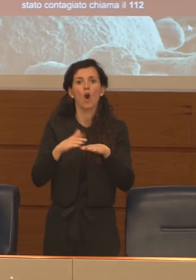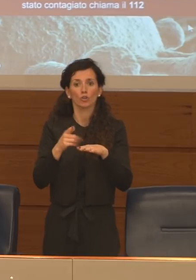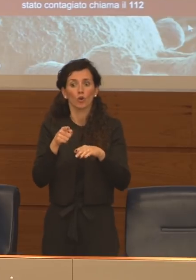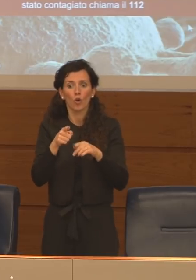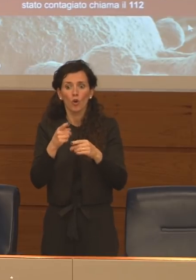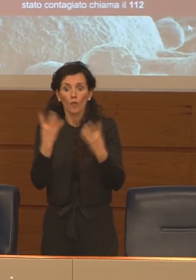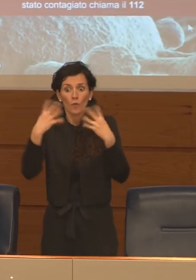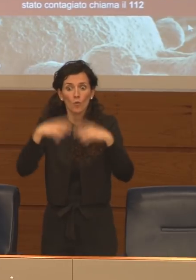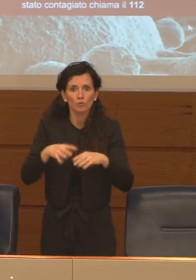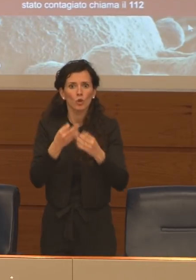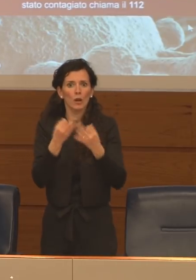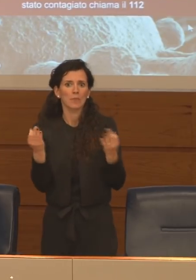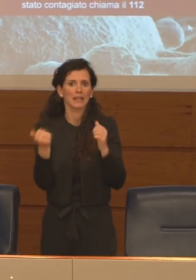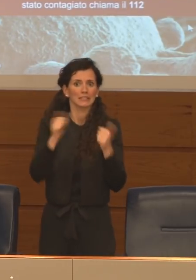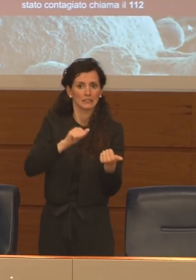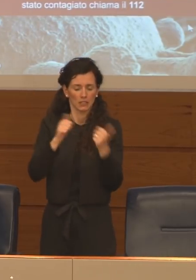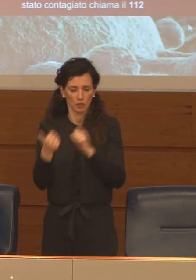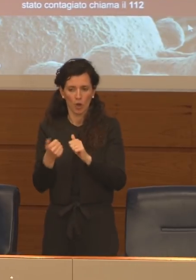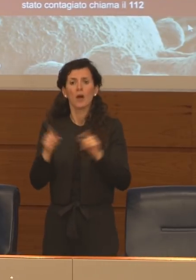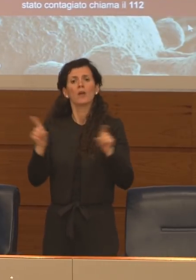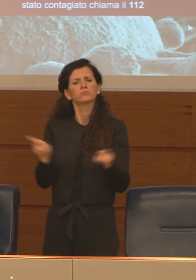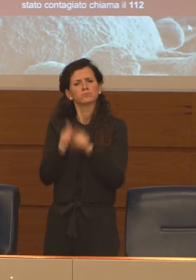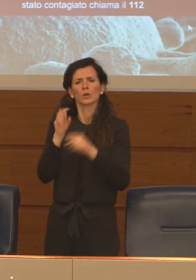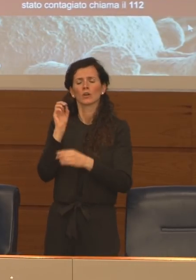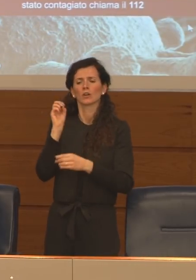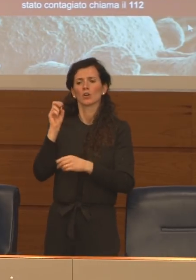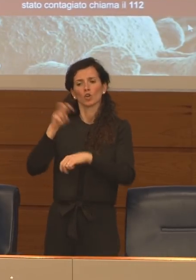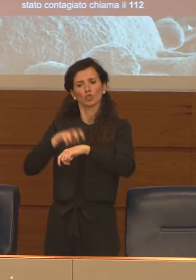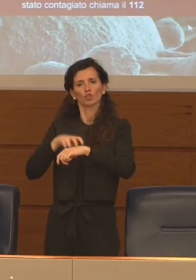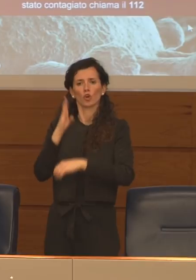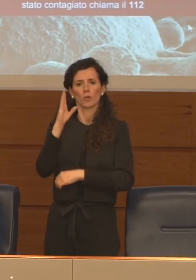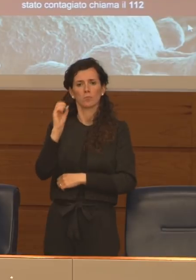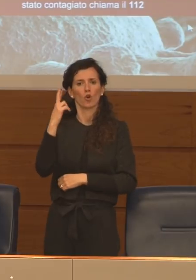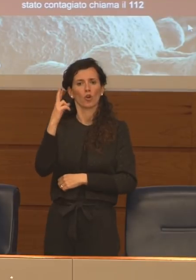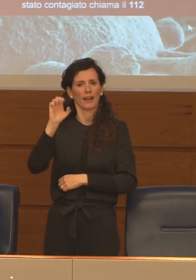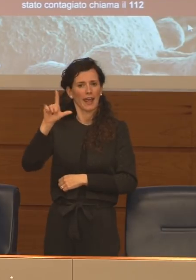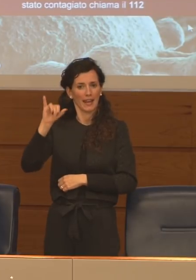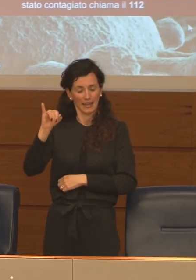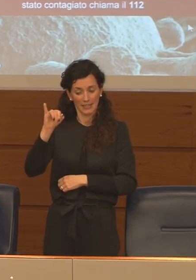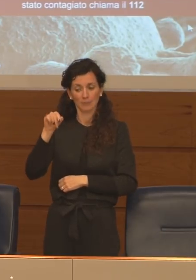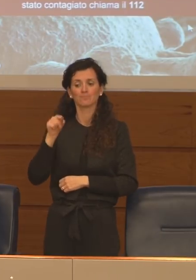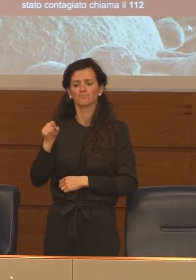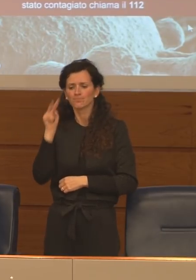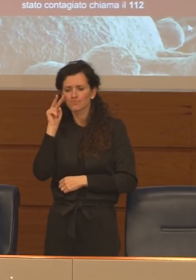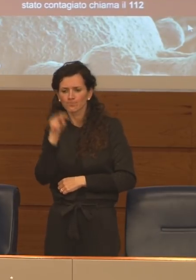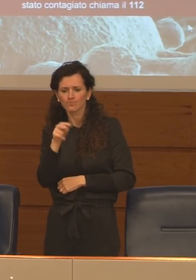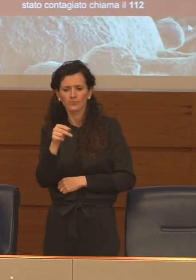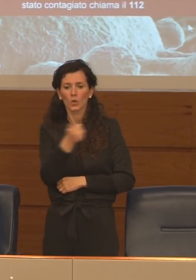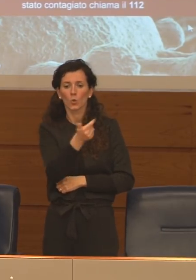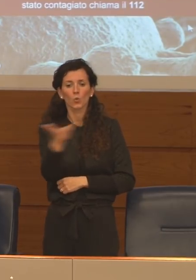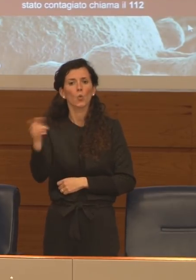fatto anche il dottor Borrelli, è che dentro questi numeri c'è una buona metà che